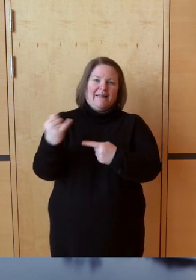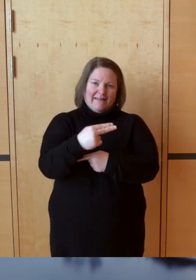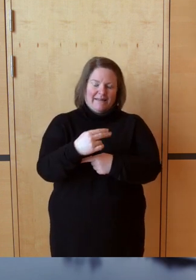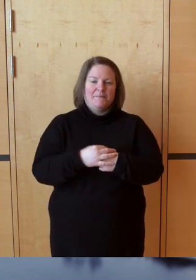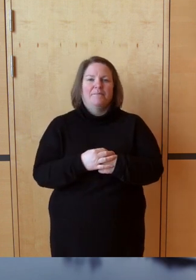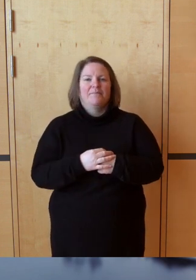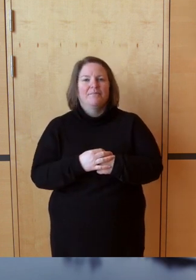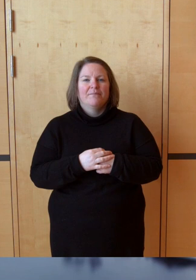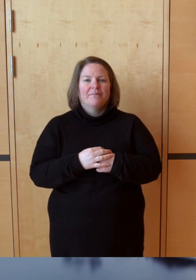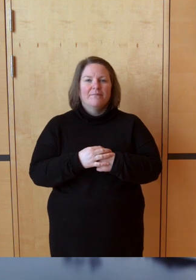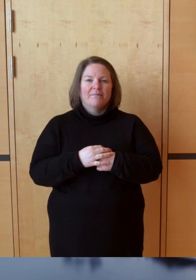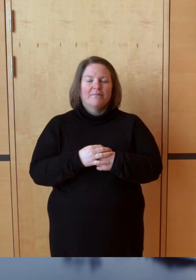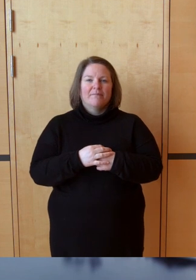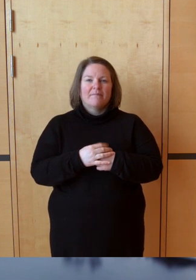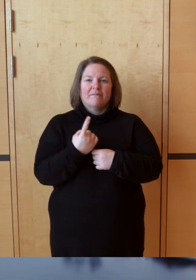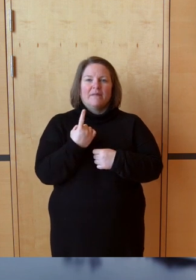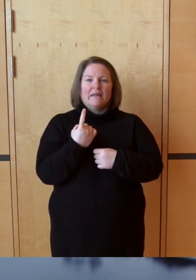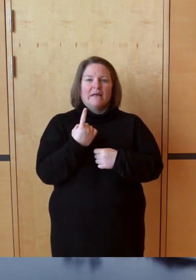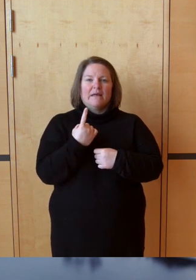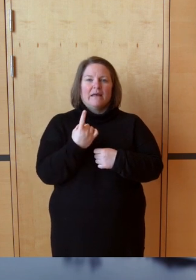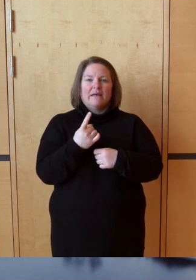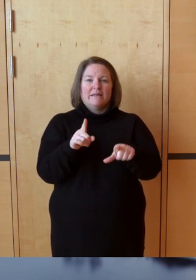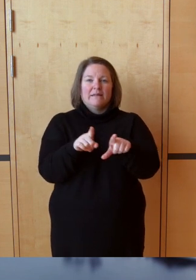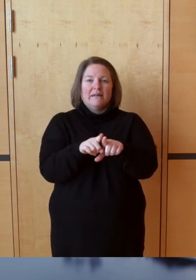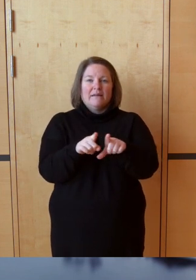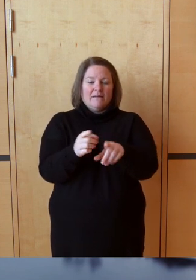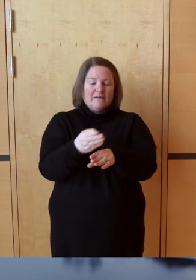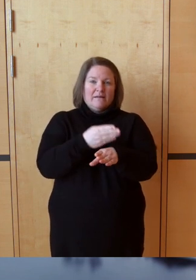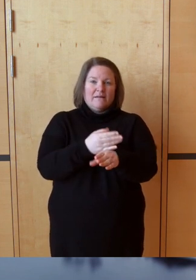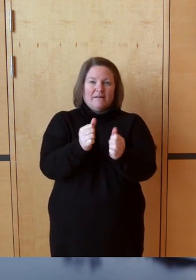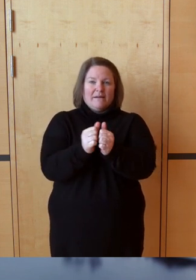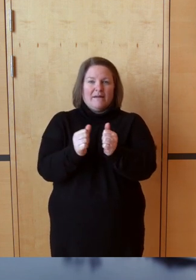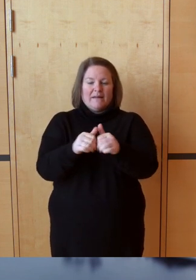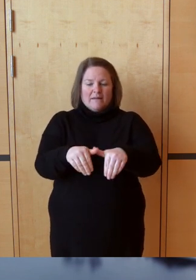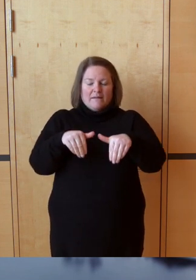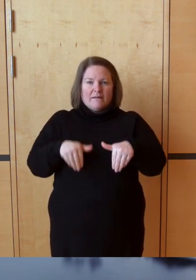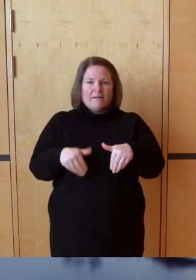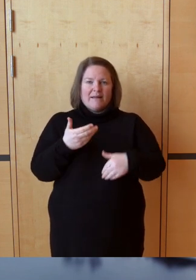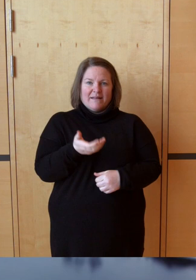Och sen efter närmast föregående ärende så har det inkommit reservationer från Centerpartiet